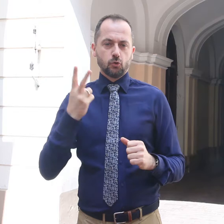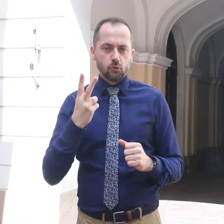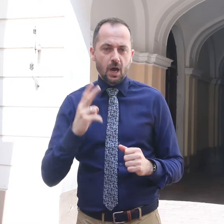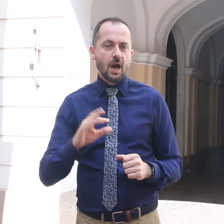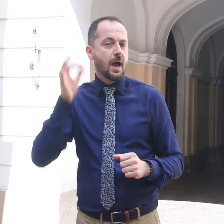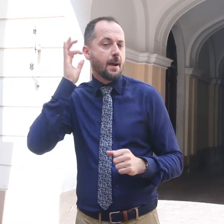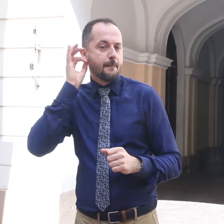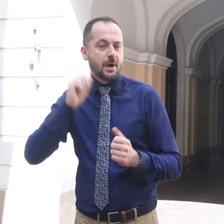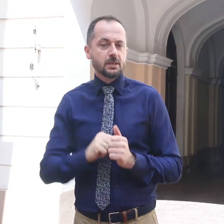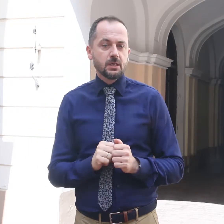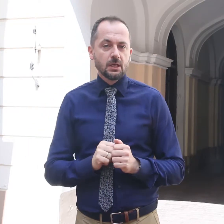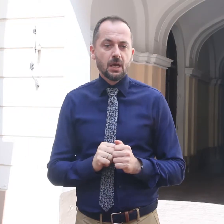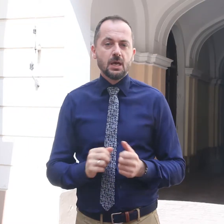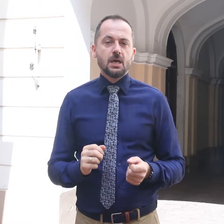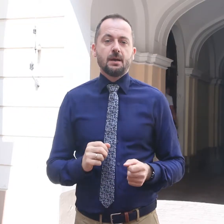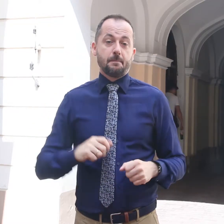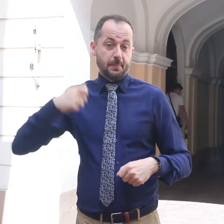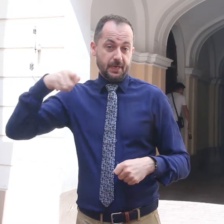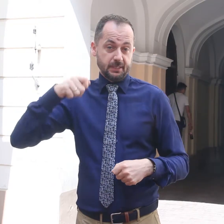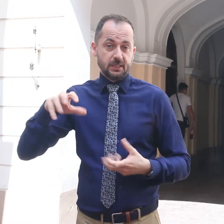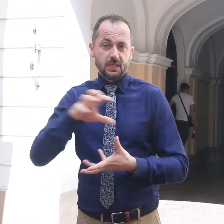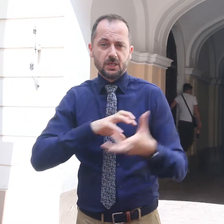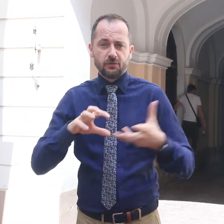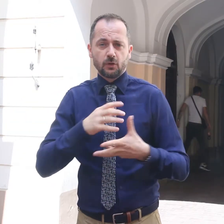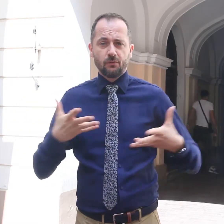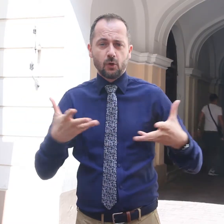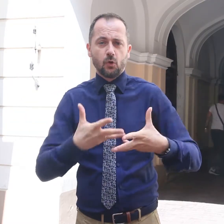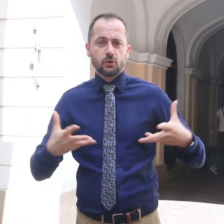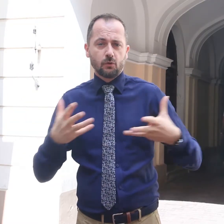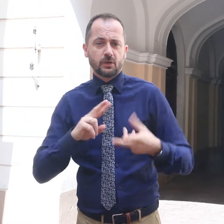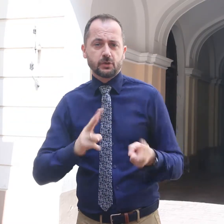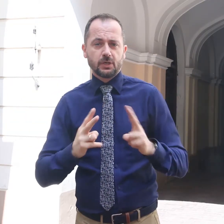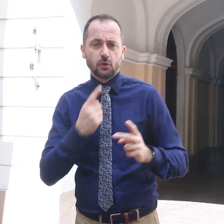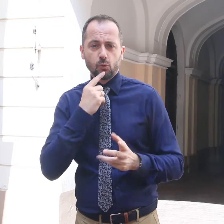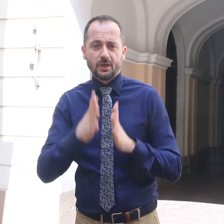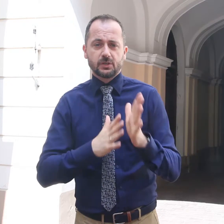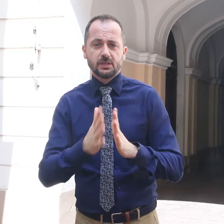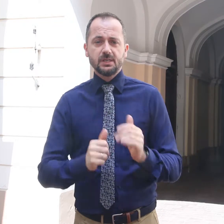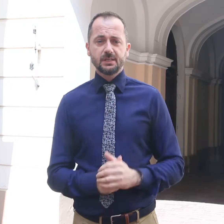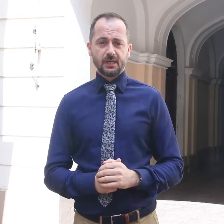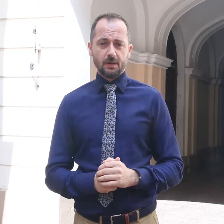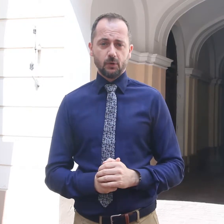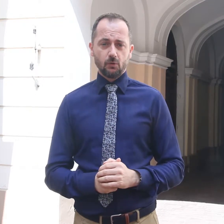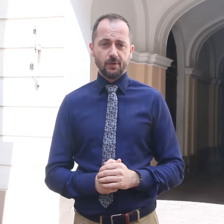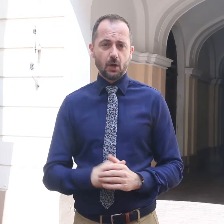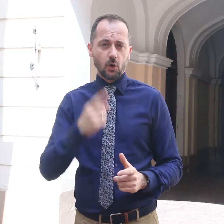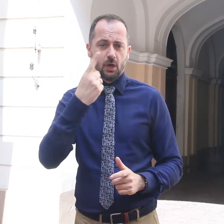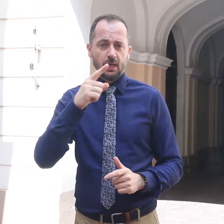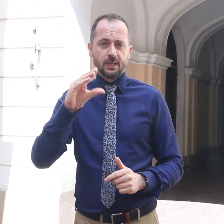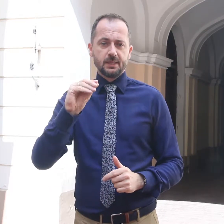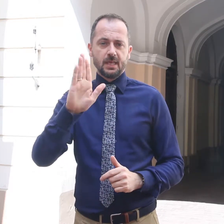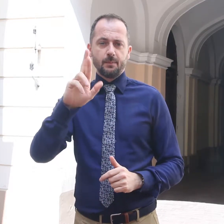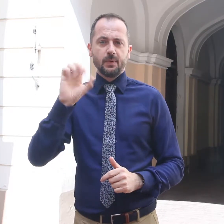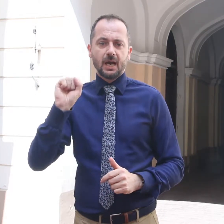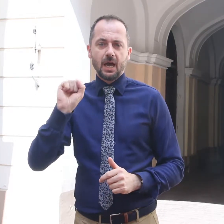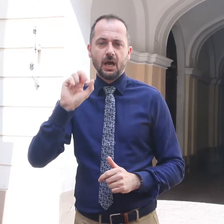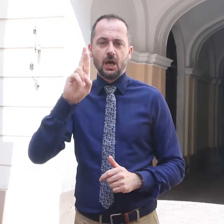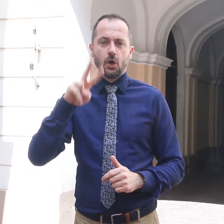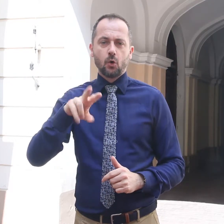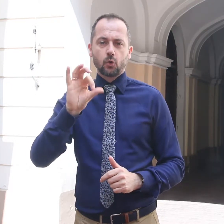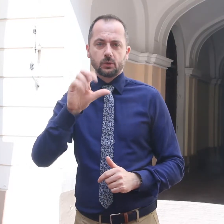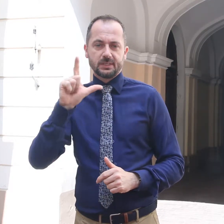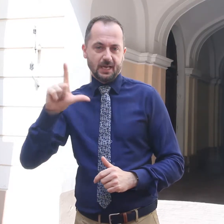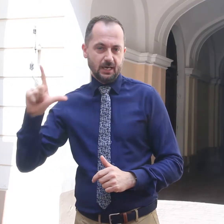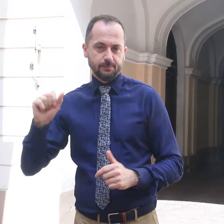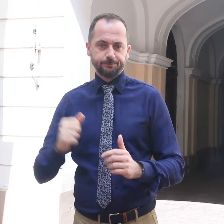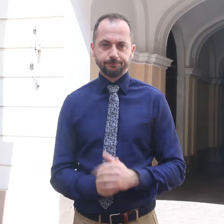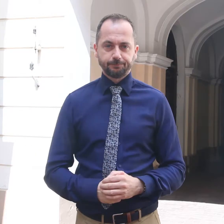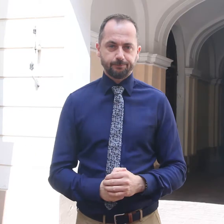Pani dr Debra Rusell – Prezydent Światowego Stowarzyszenia Tłumaczy Języka migowego